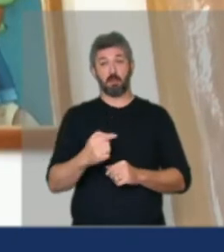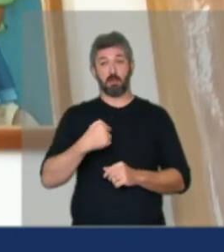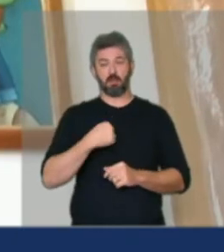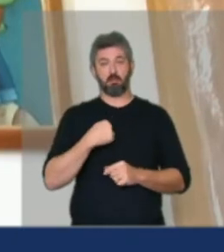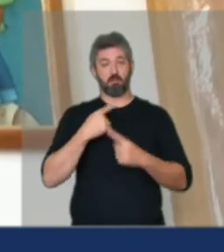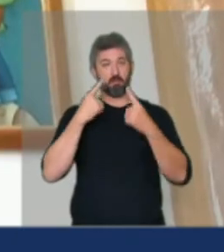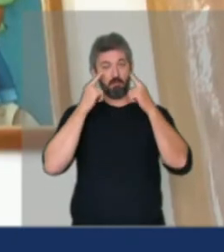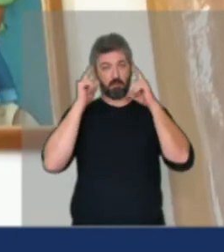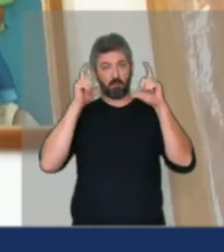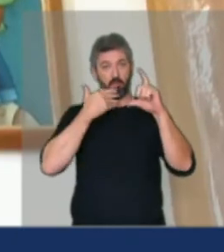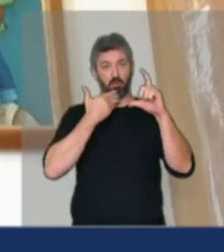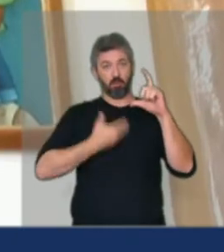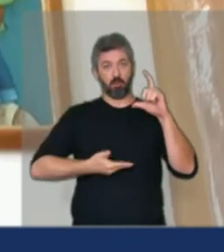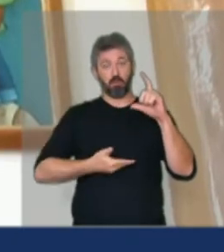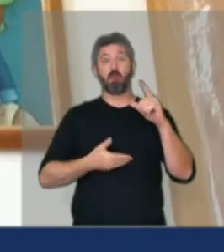PAÍS. EU FICO PERPLEXA DIANTE